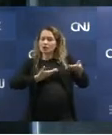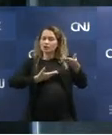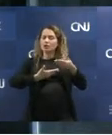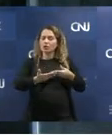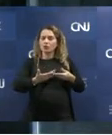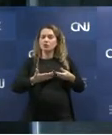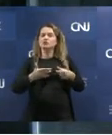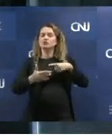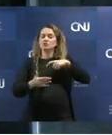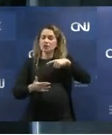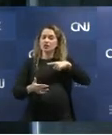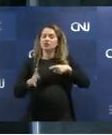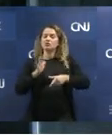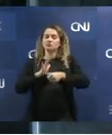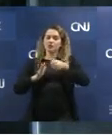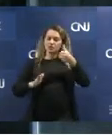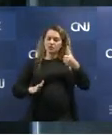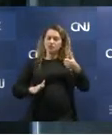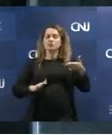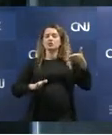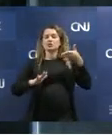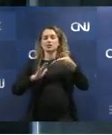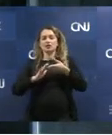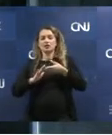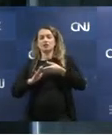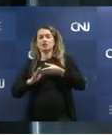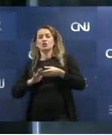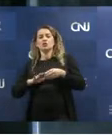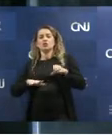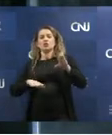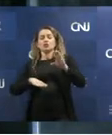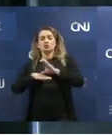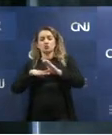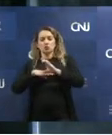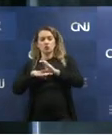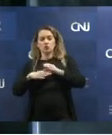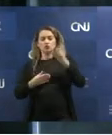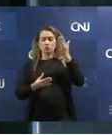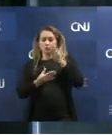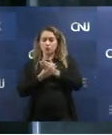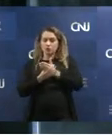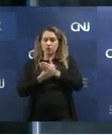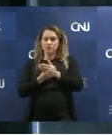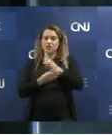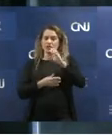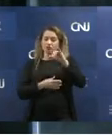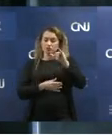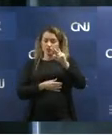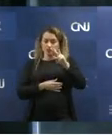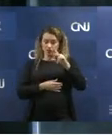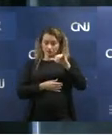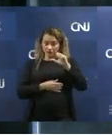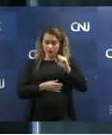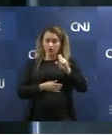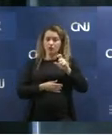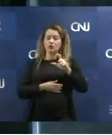no Código de Processo Civil por sua natureza supra legal, penso que o caso concreto sim, deve ser debitado.